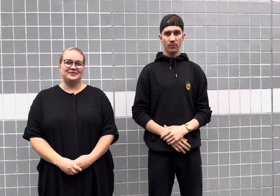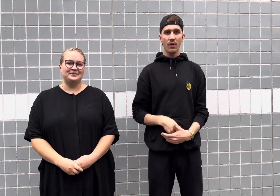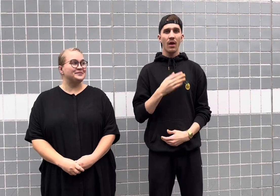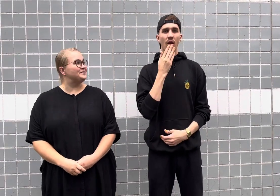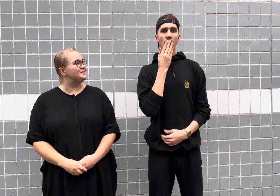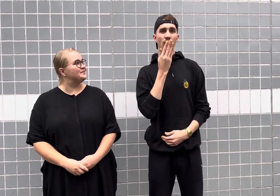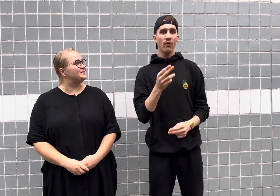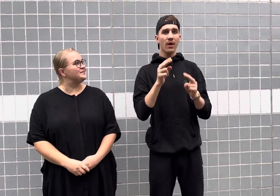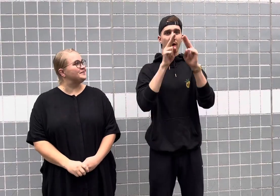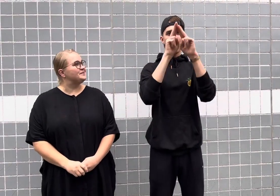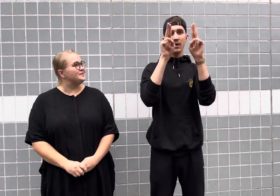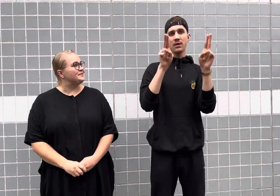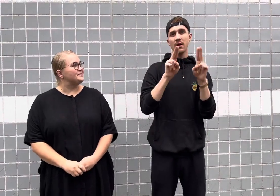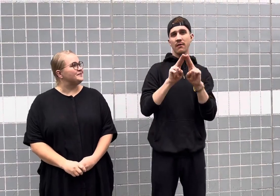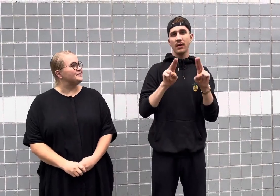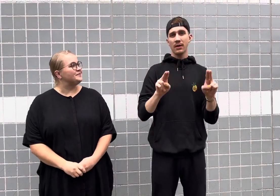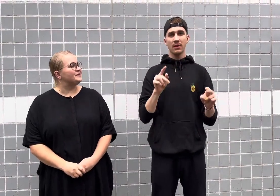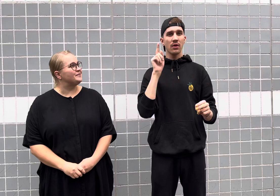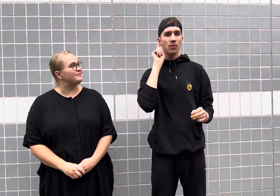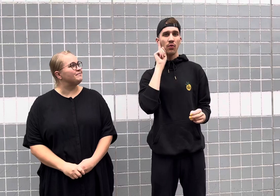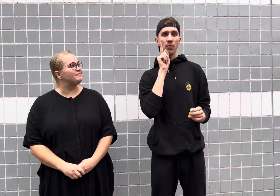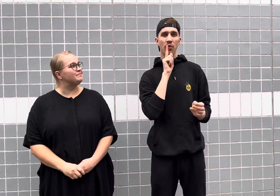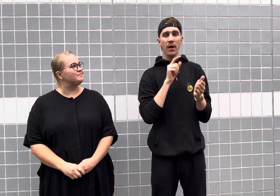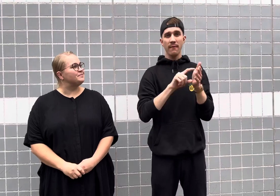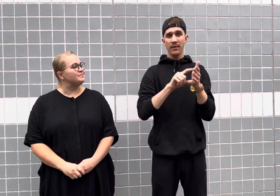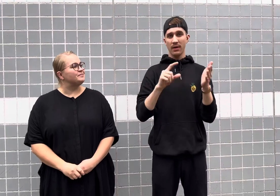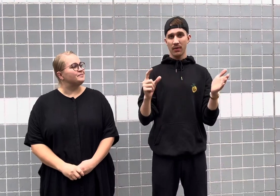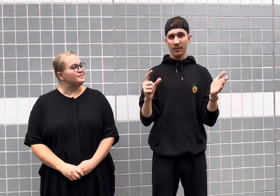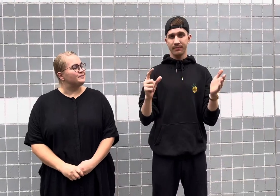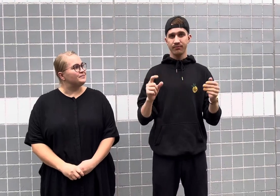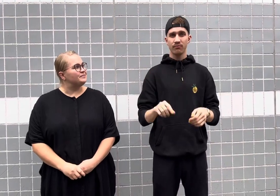Hyvää kansainvälistä kuurojen viikkoa.